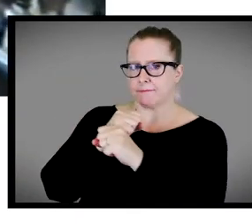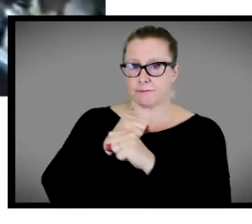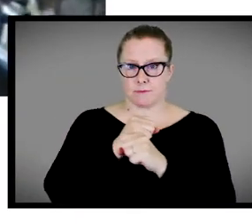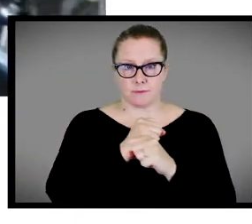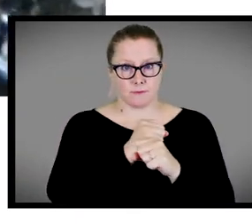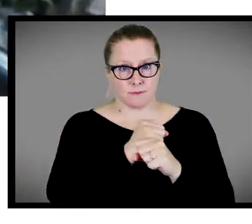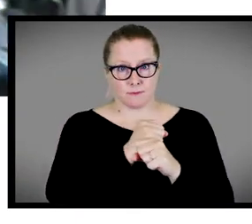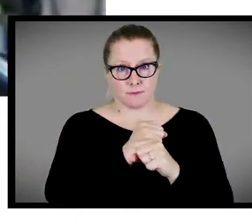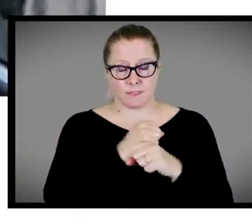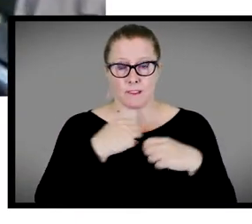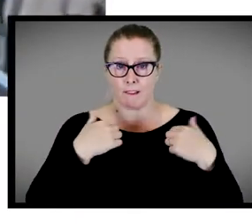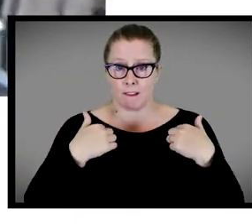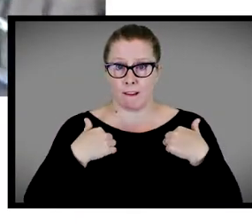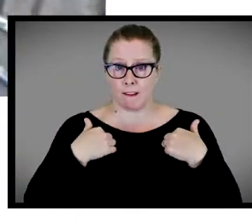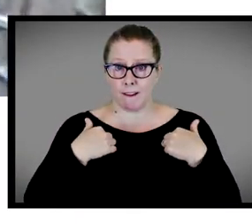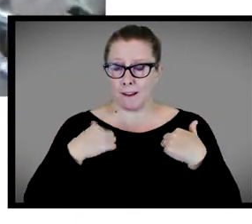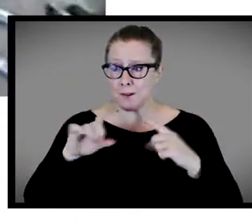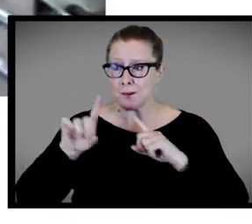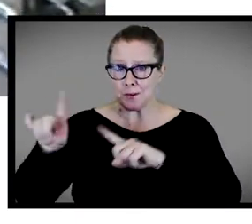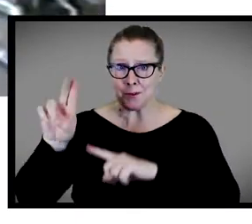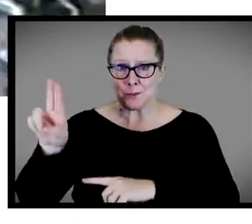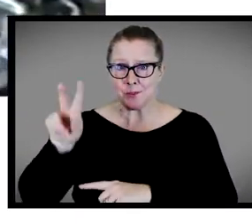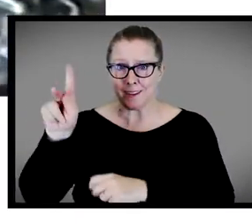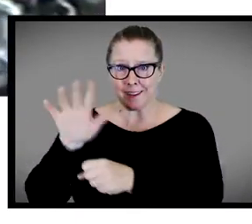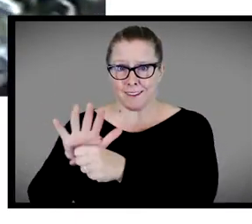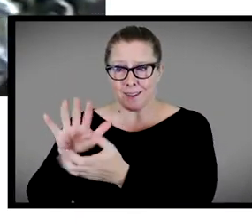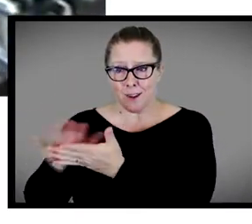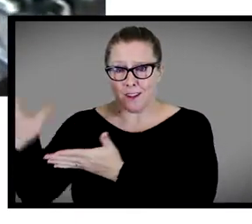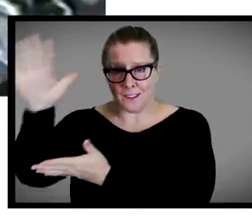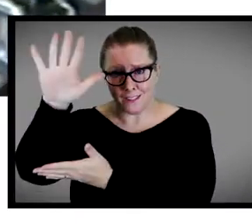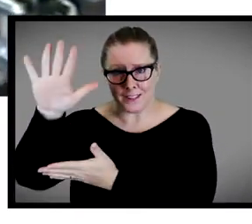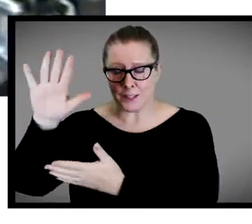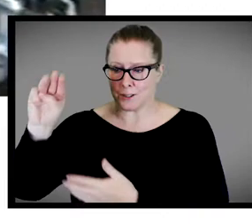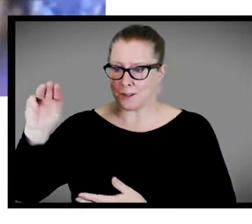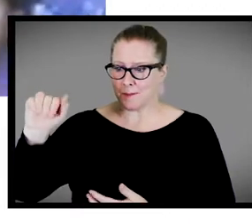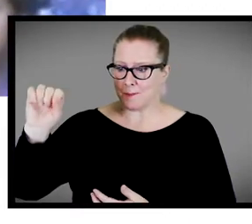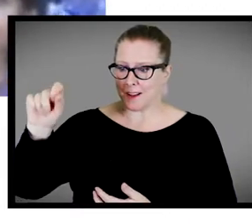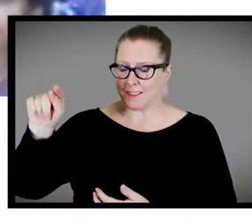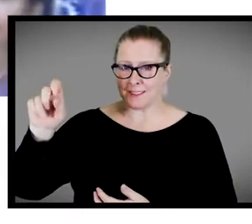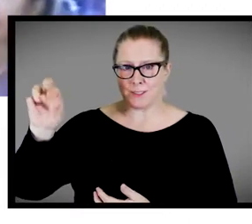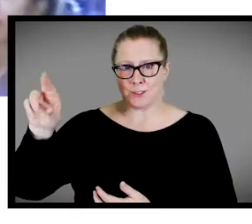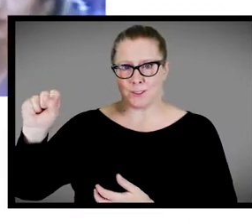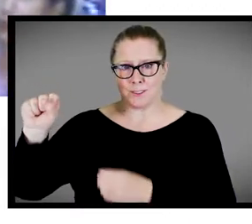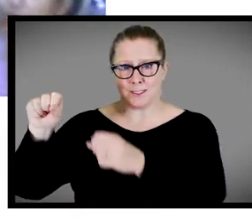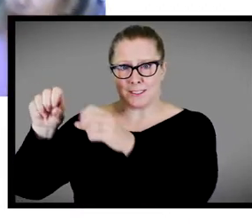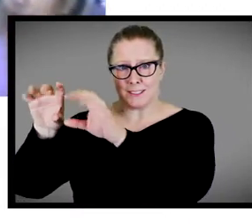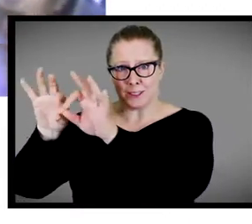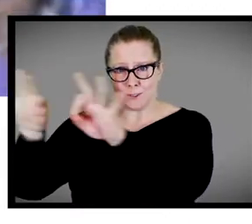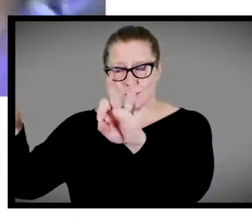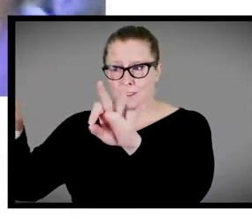لقد حصلت على درجة الماجستير من المملكة المتحدة، وبعد عودتي، ساعدني هذا التعليم